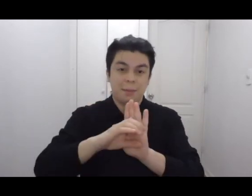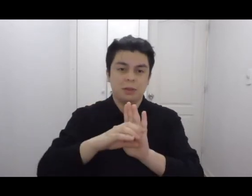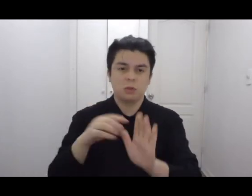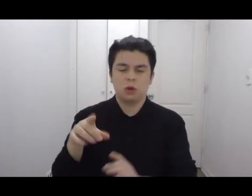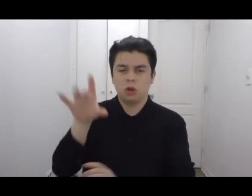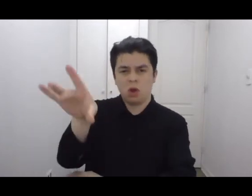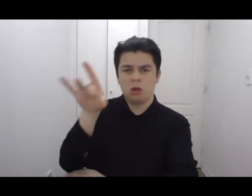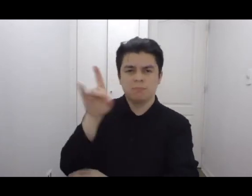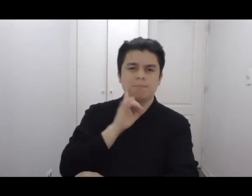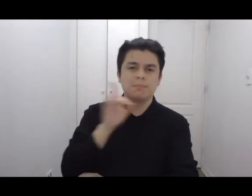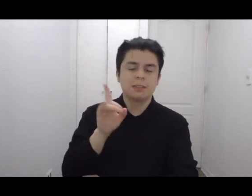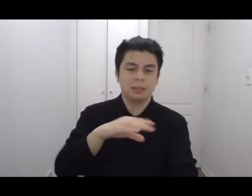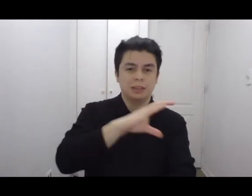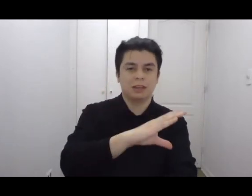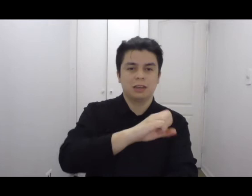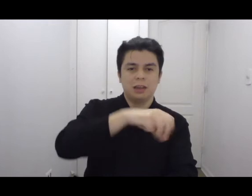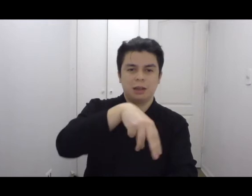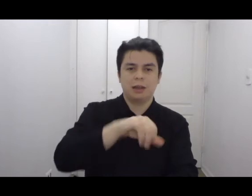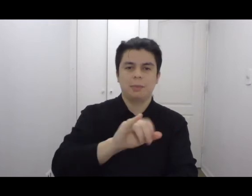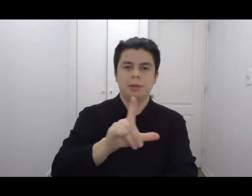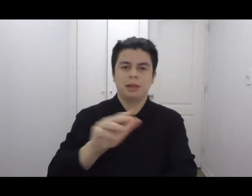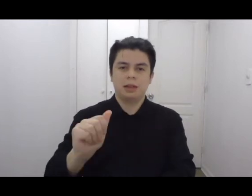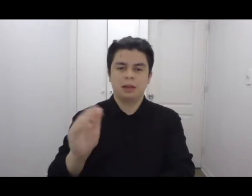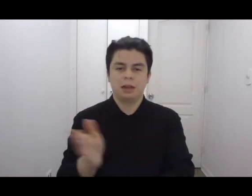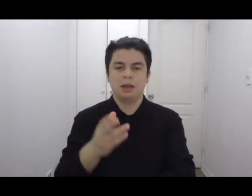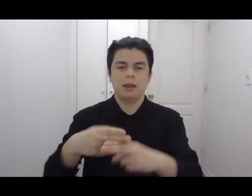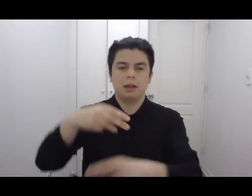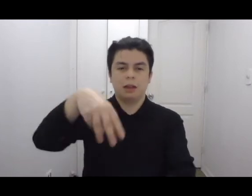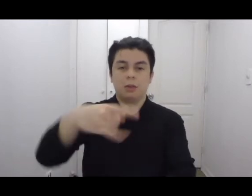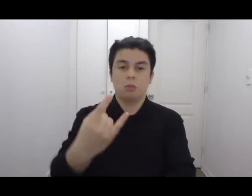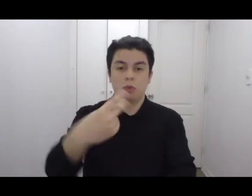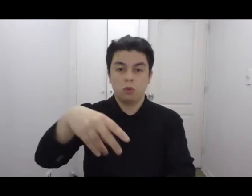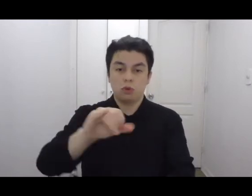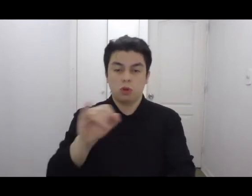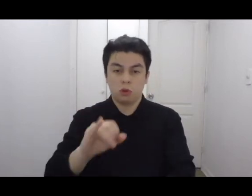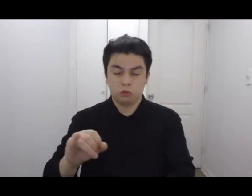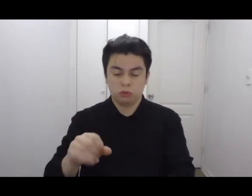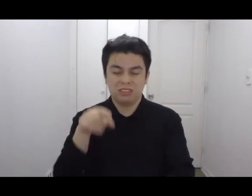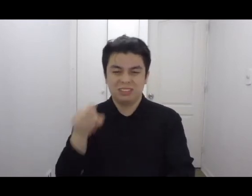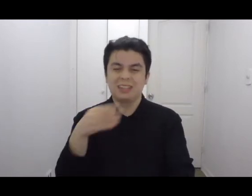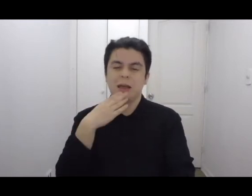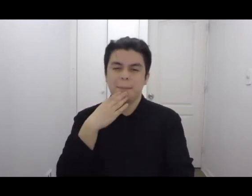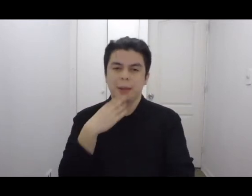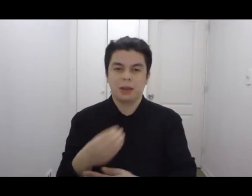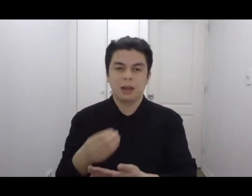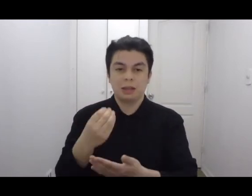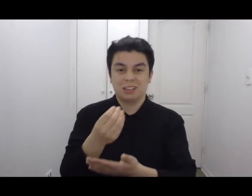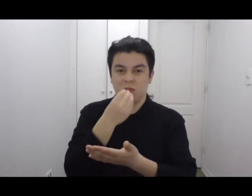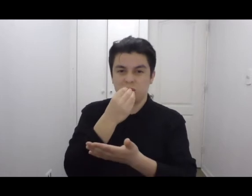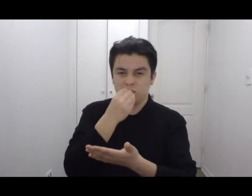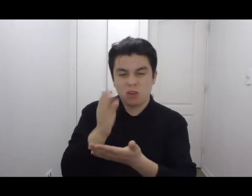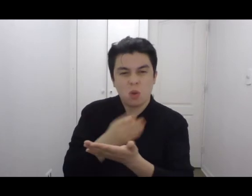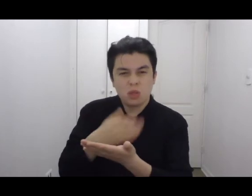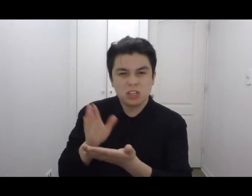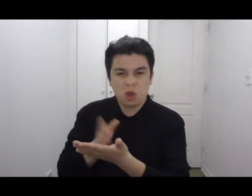con Camila Muñoz, es también nutricionista y ella tiene otro enfoque en base a la alimentación